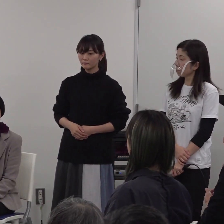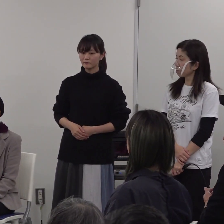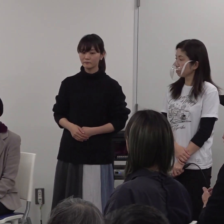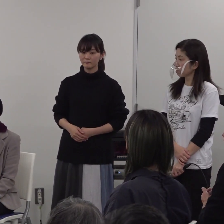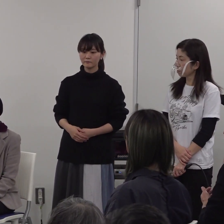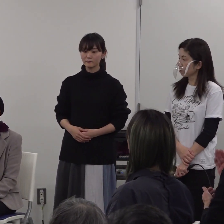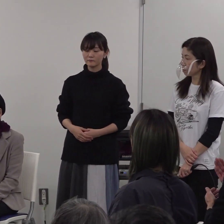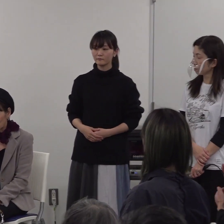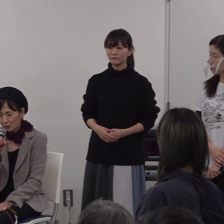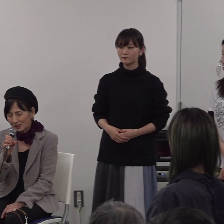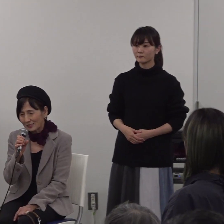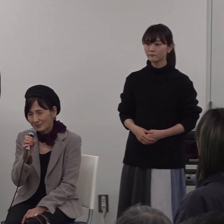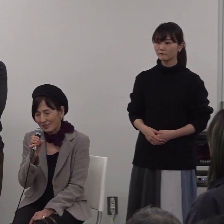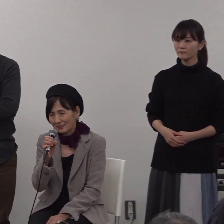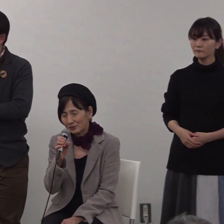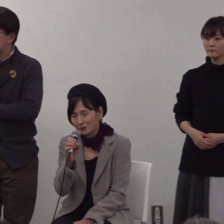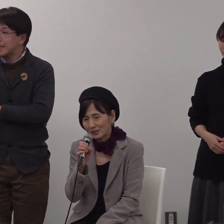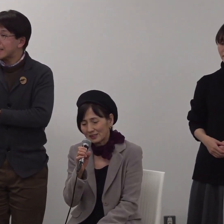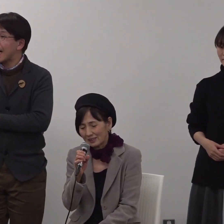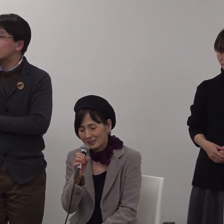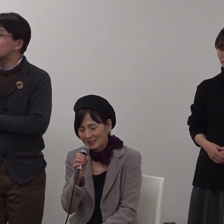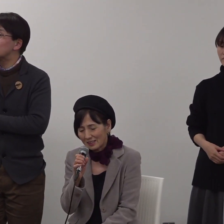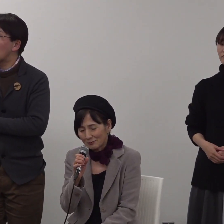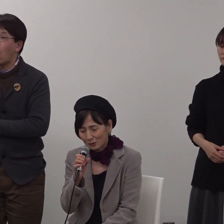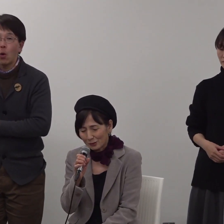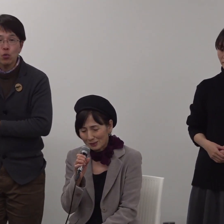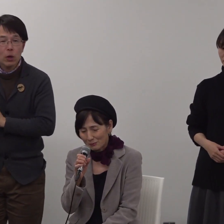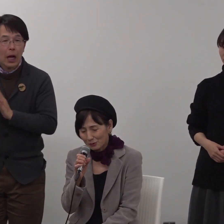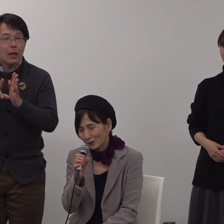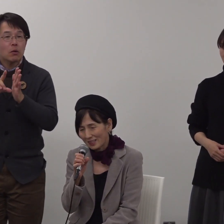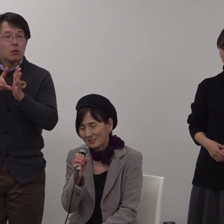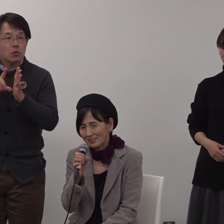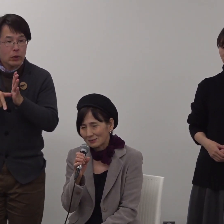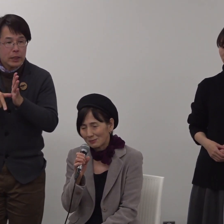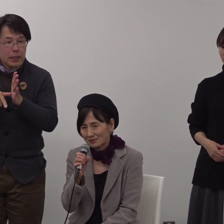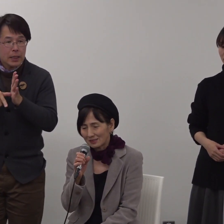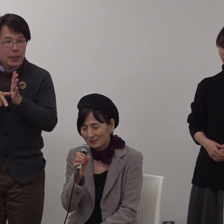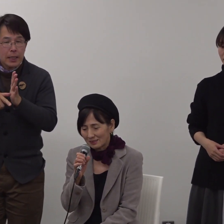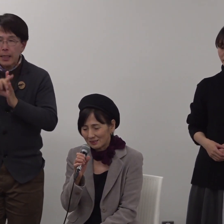やっぱり35歳ぐらいのときにもういろんなものを蹴ってしまうし